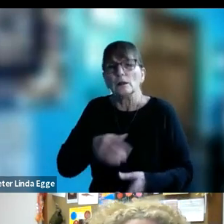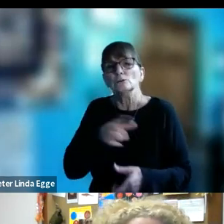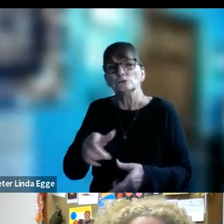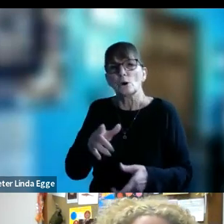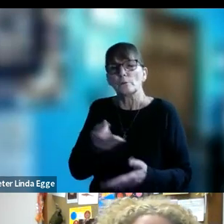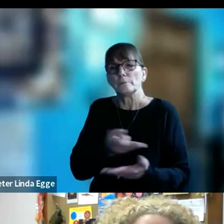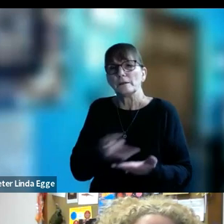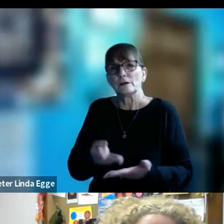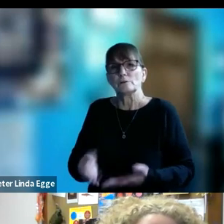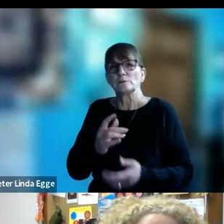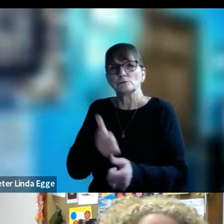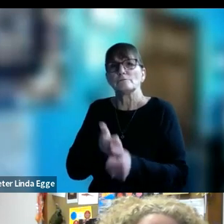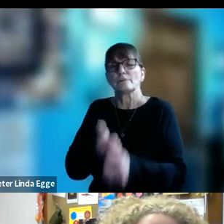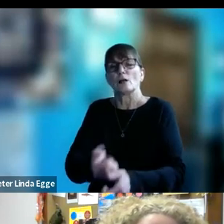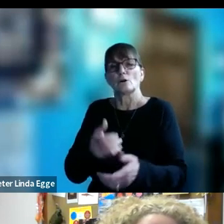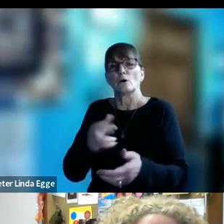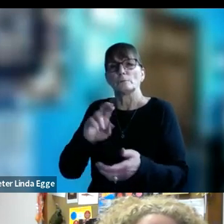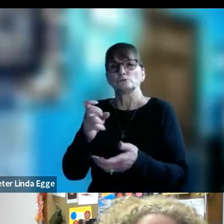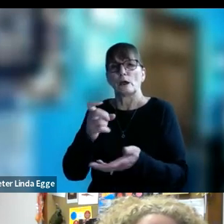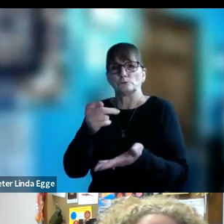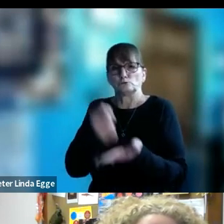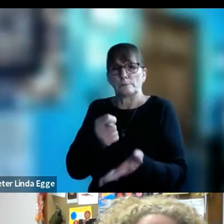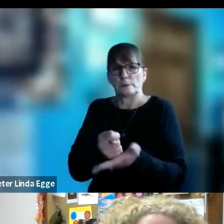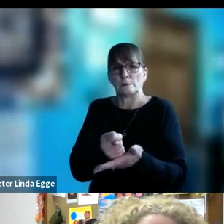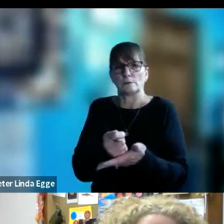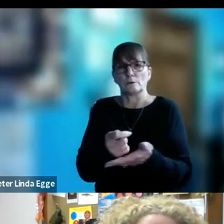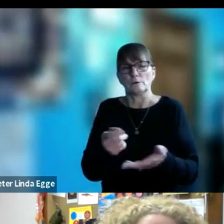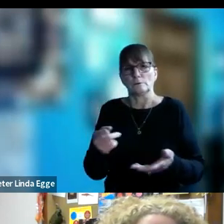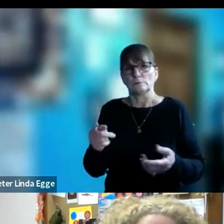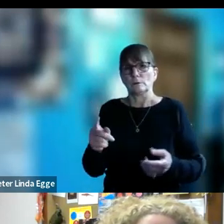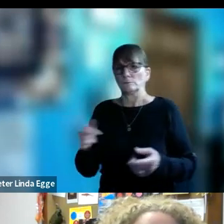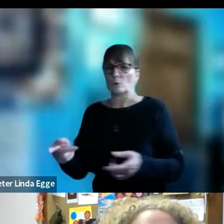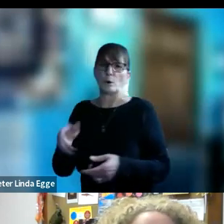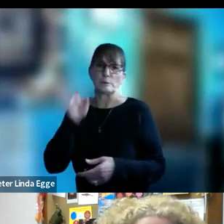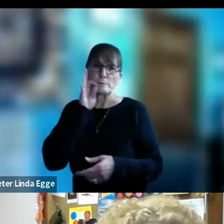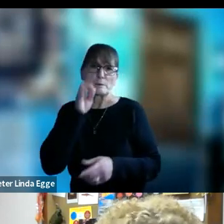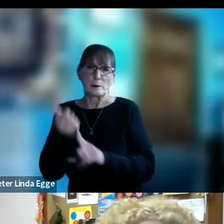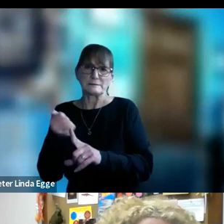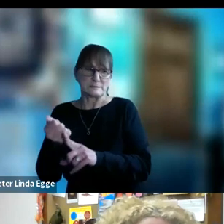del tratamiento prescrito en sí, pero no sería por la marihuana en sí, si eso tiene sentido.